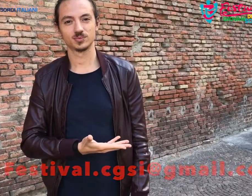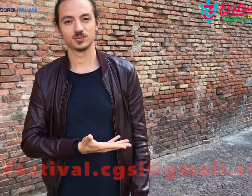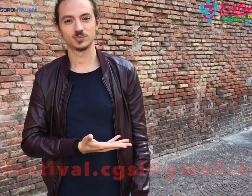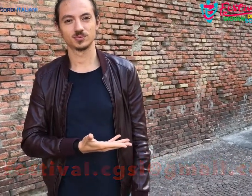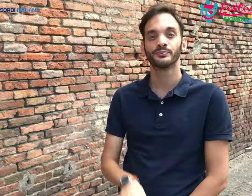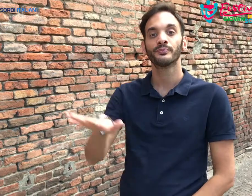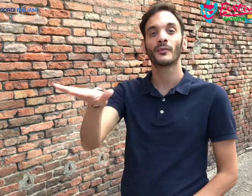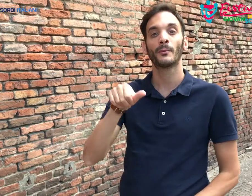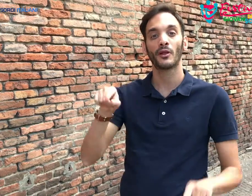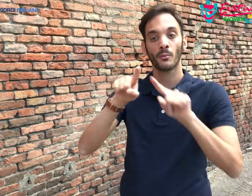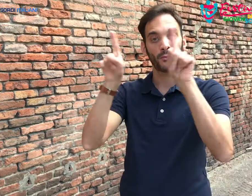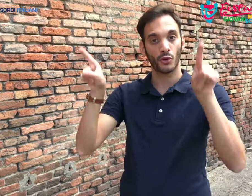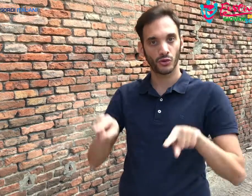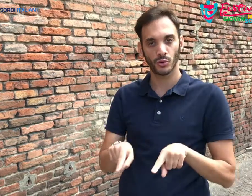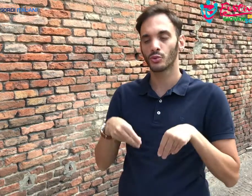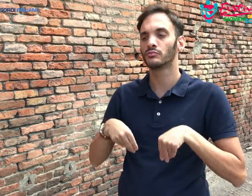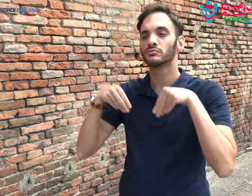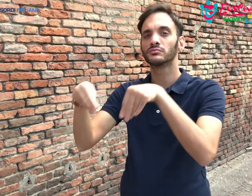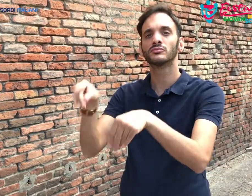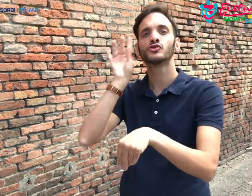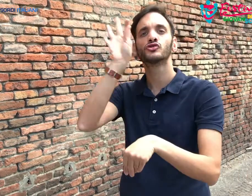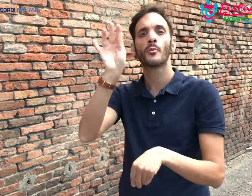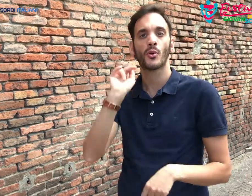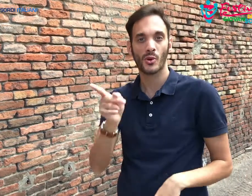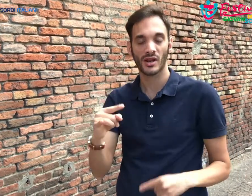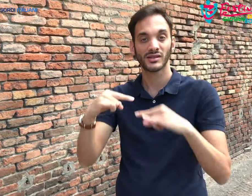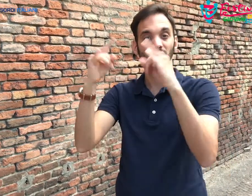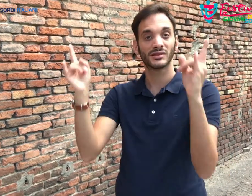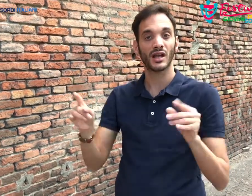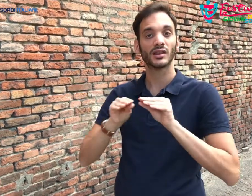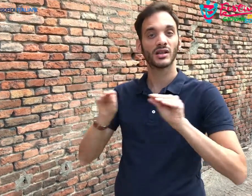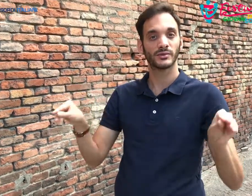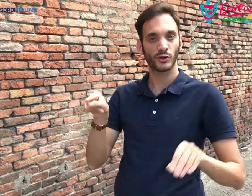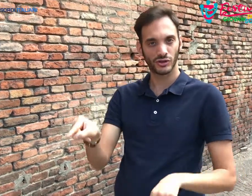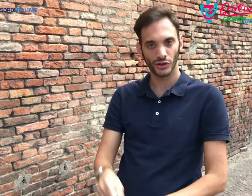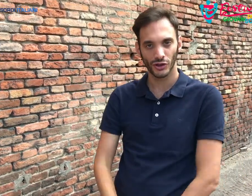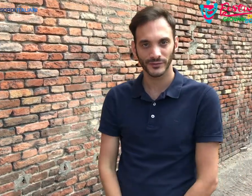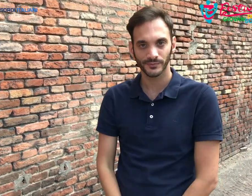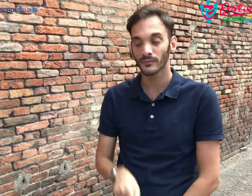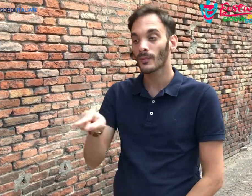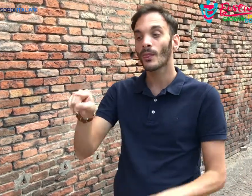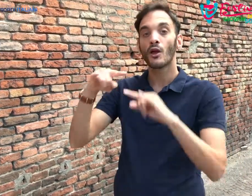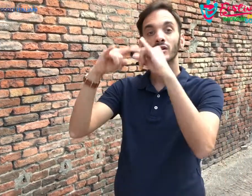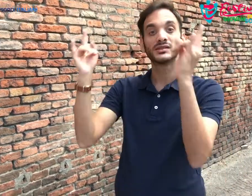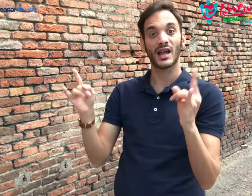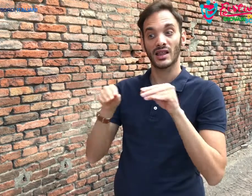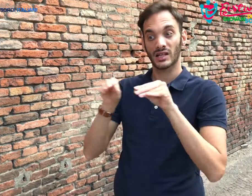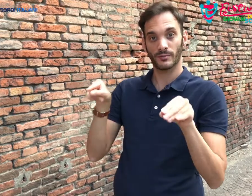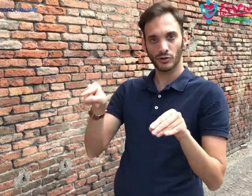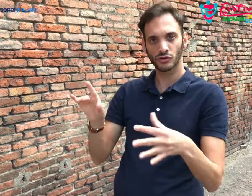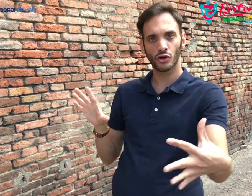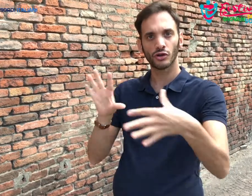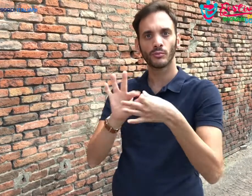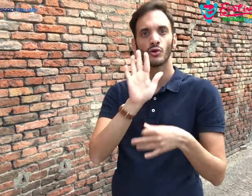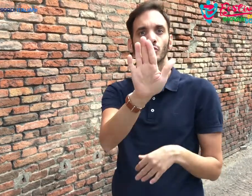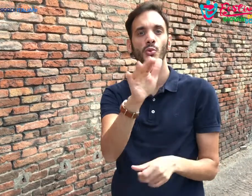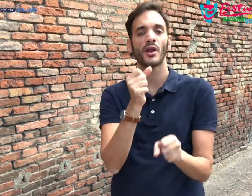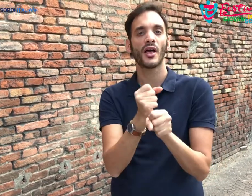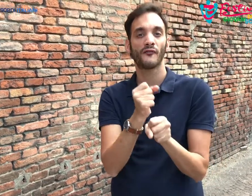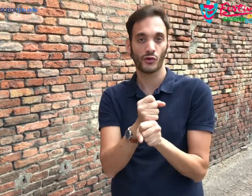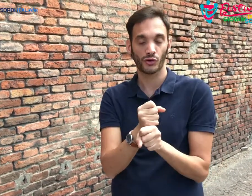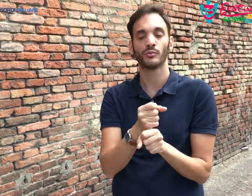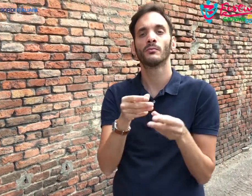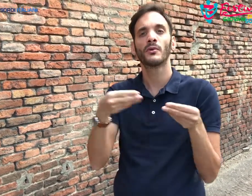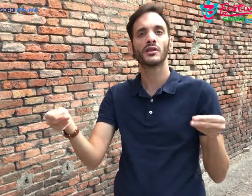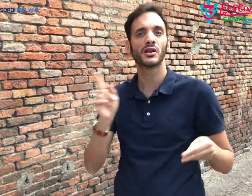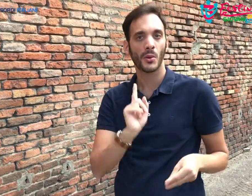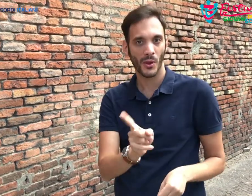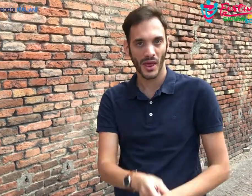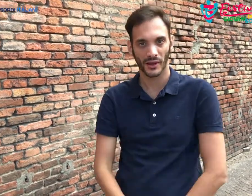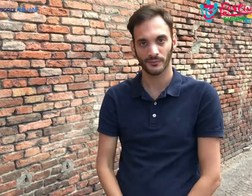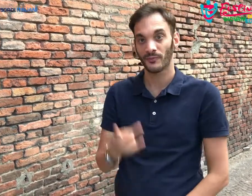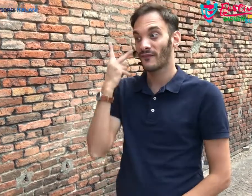Nel modulo riguardo gli stand espositivi occorre specificare il vostro lavoro e il materiale usato.